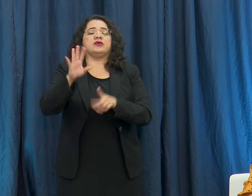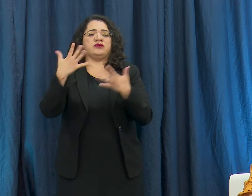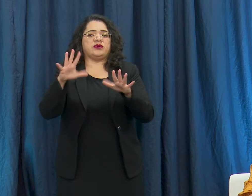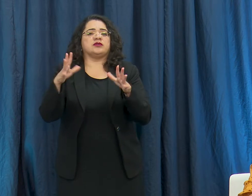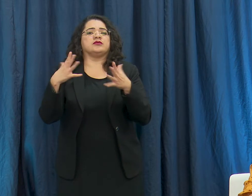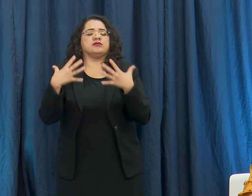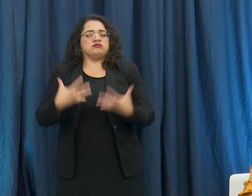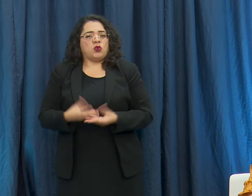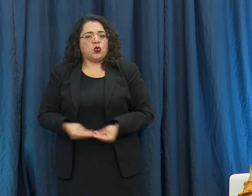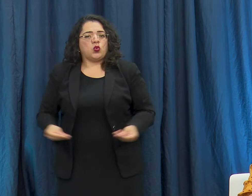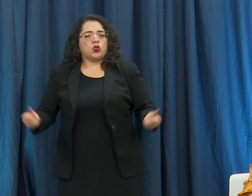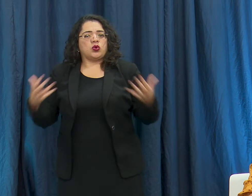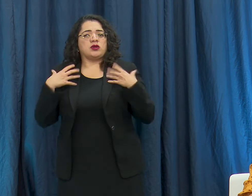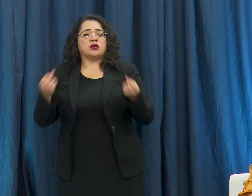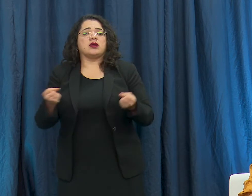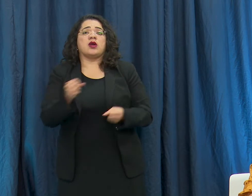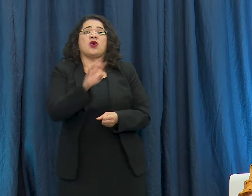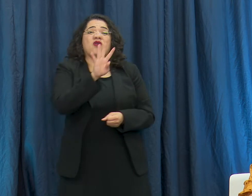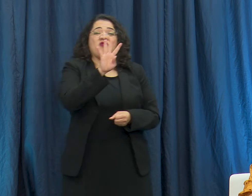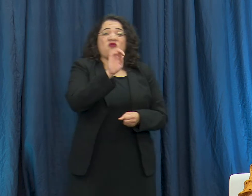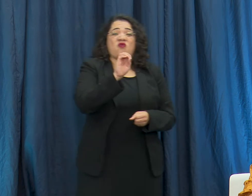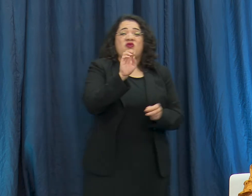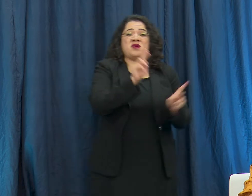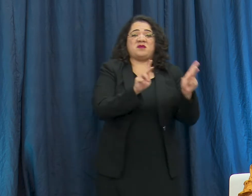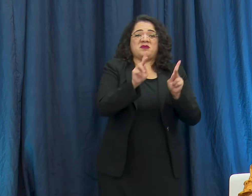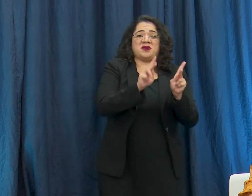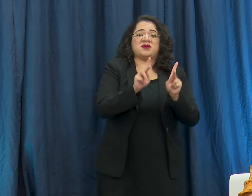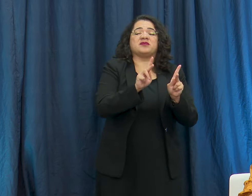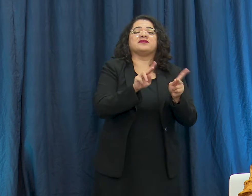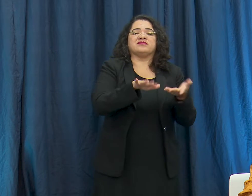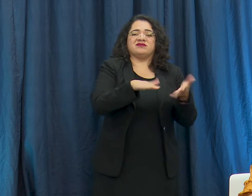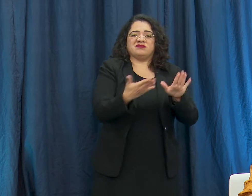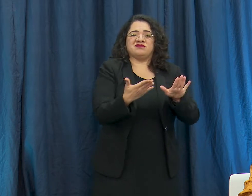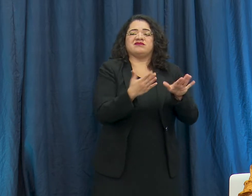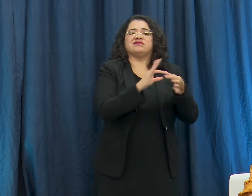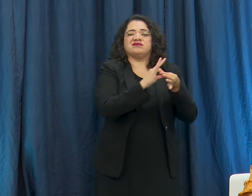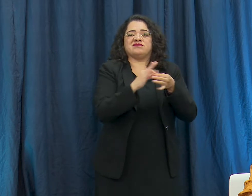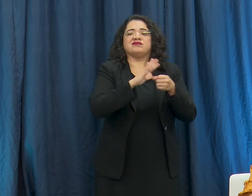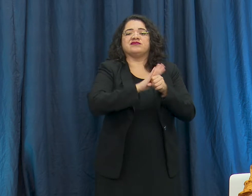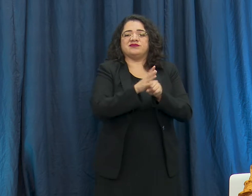an FEA sido Telos cuenta personas que an fallacy doe treinta y dos own asociado